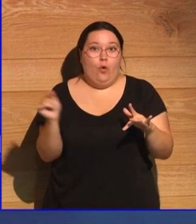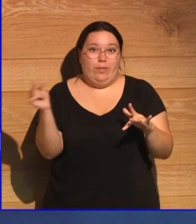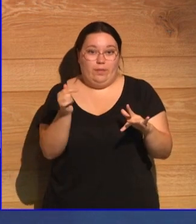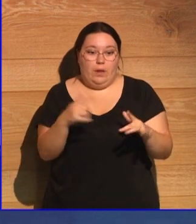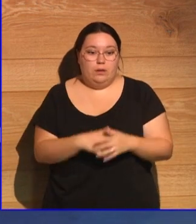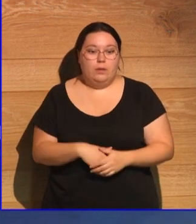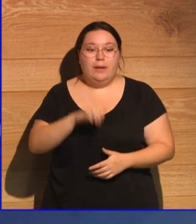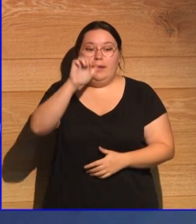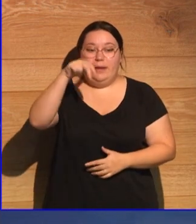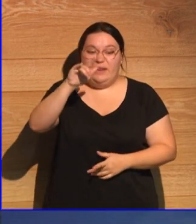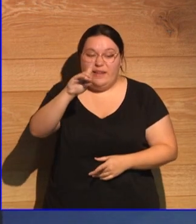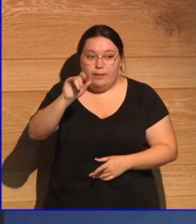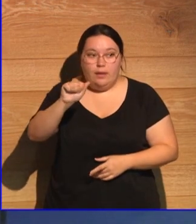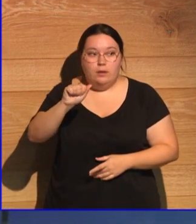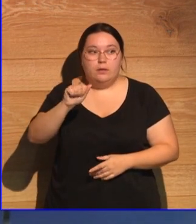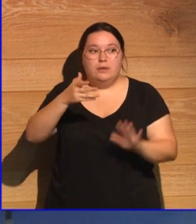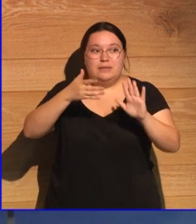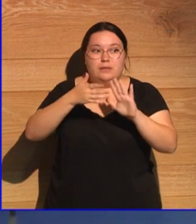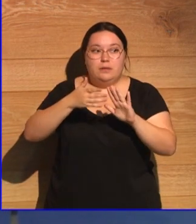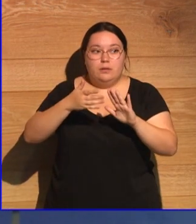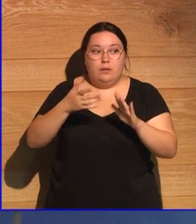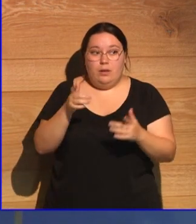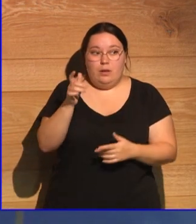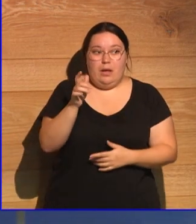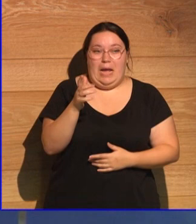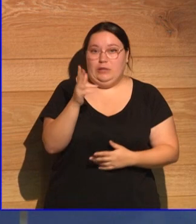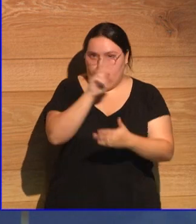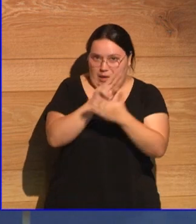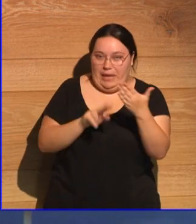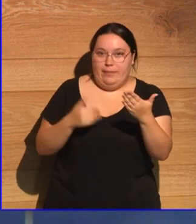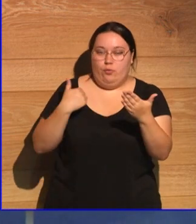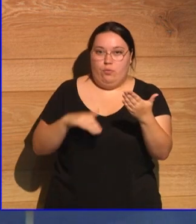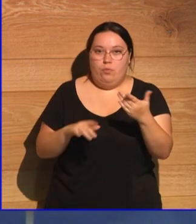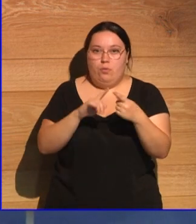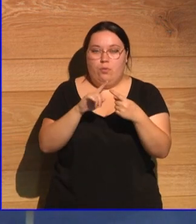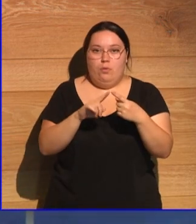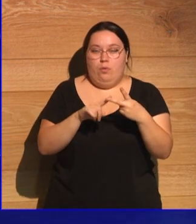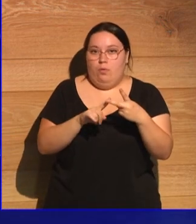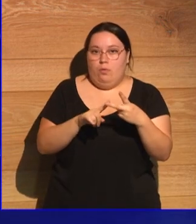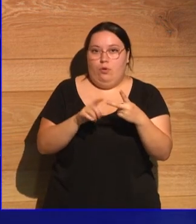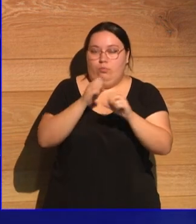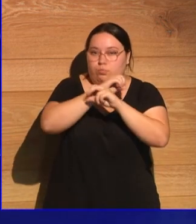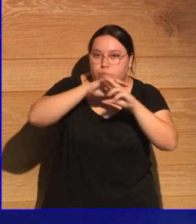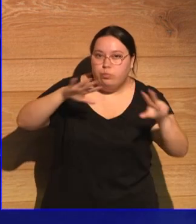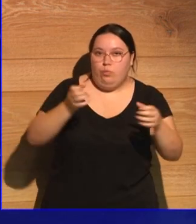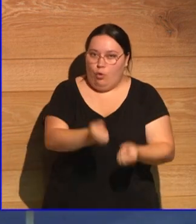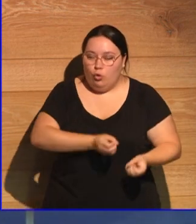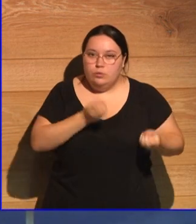Y nada es ha sido leída, querida, transmitida, contada, traducida